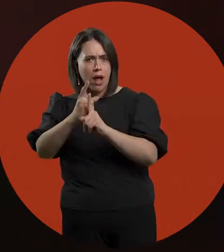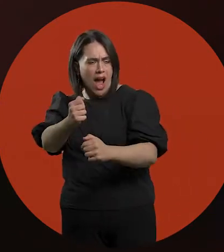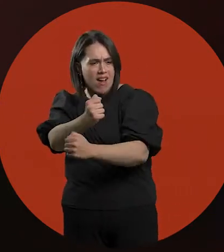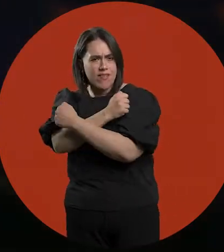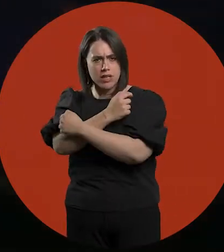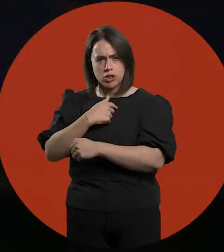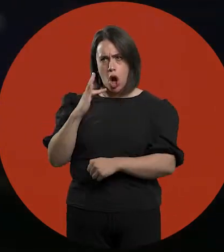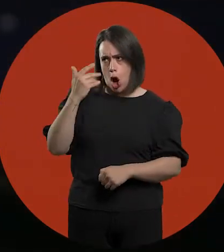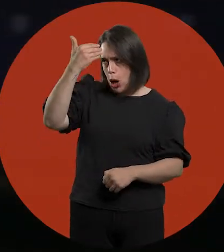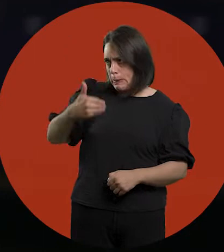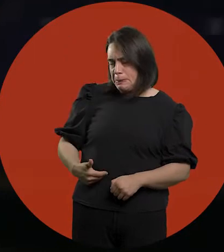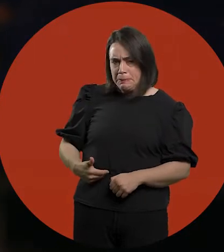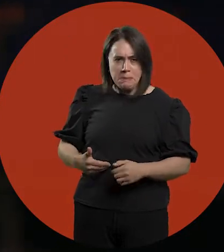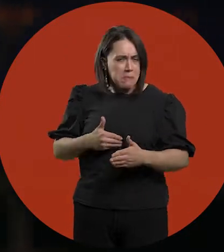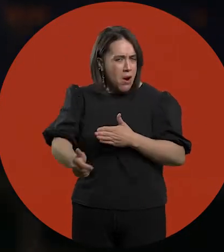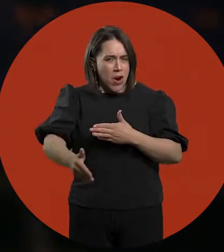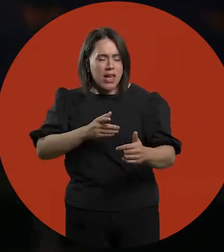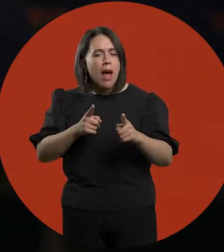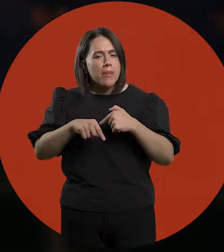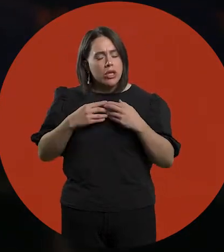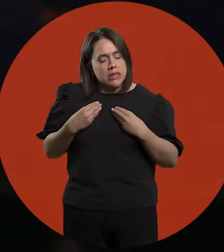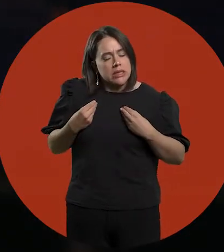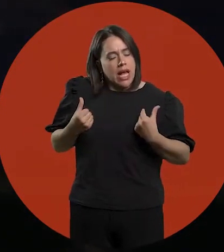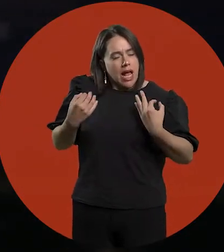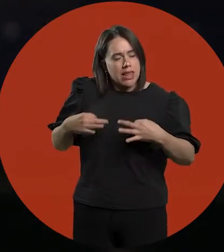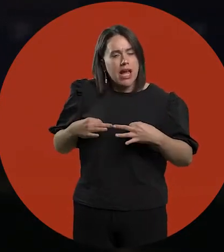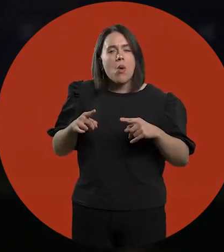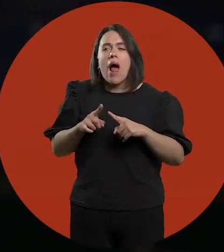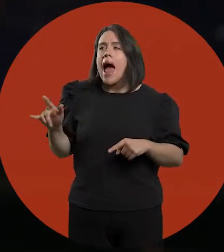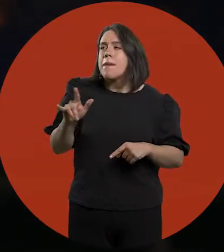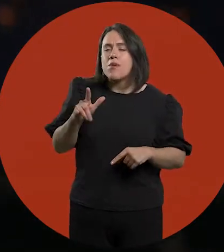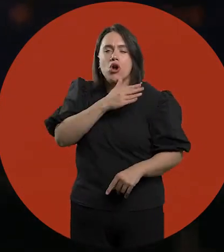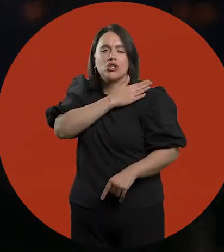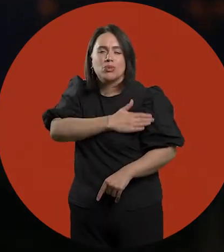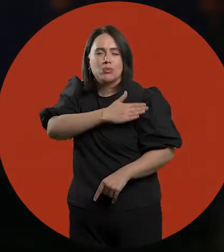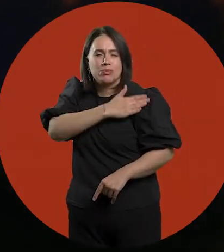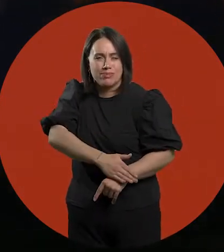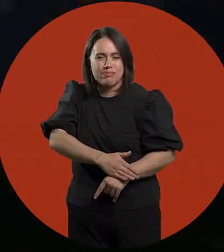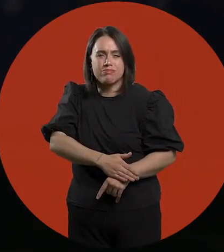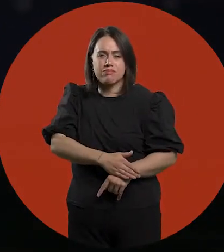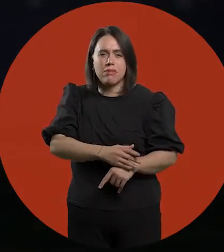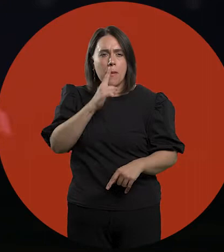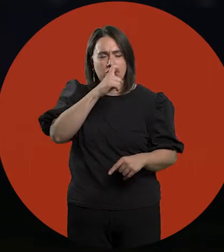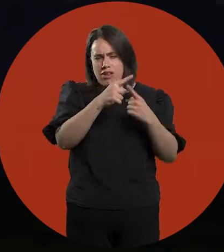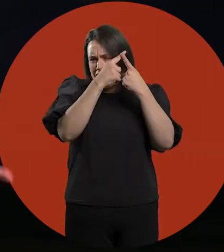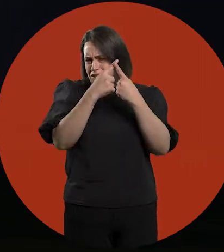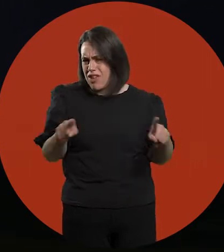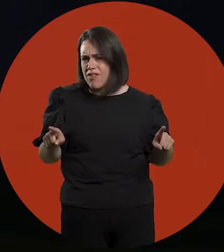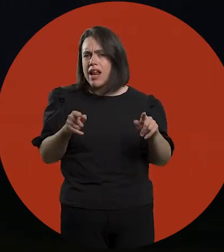Pero se siente esa calidez que no se tiene en una ciudad tan grande. La gente es más distante.